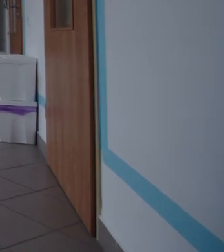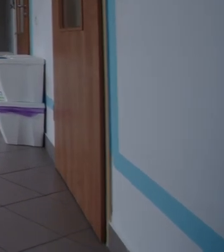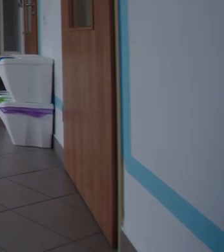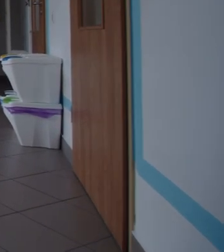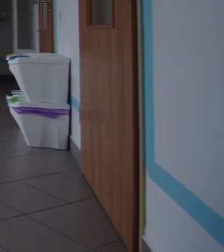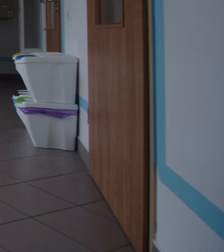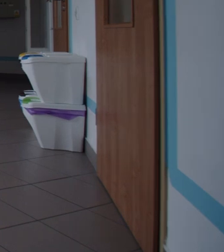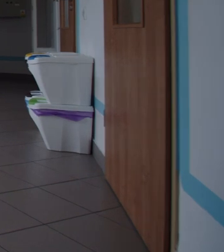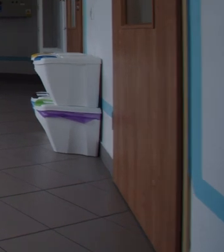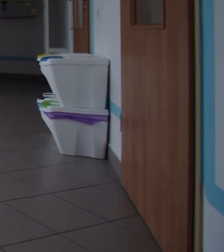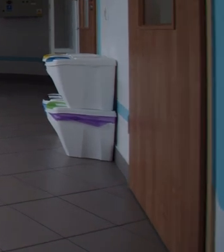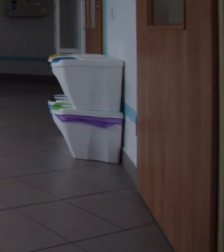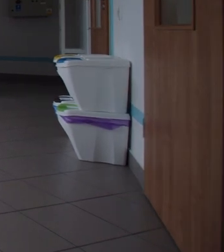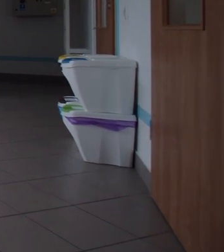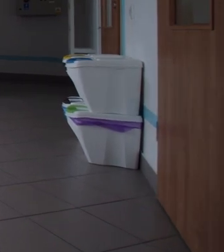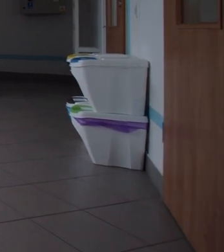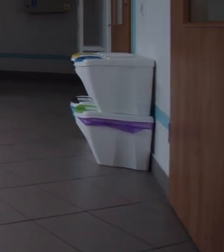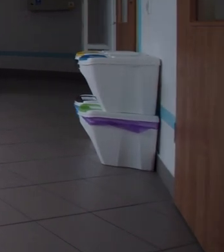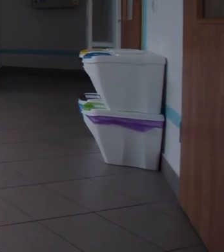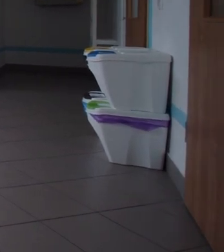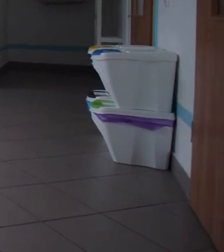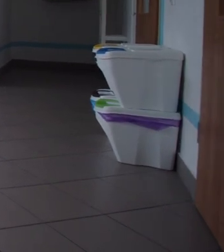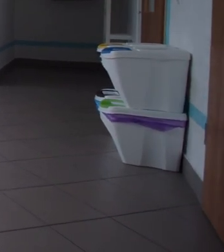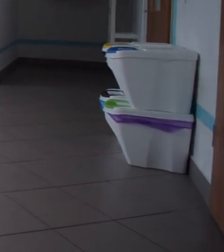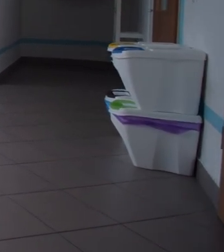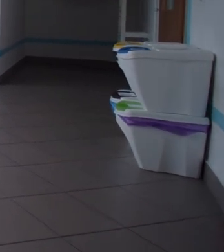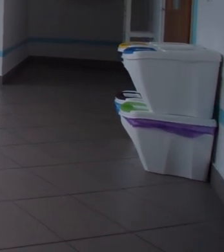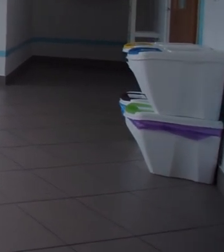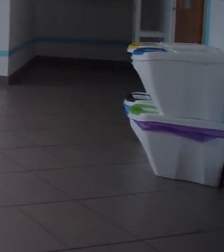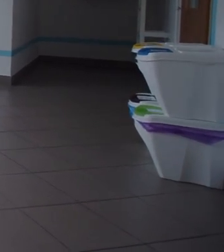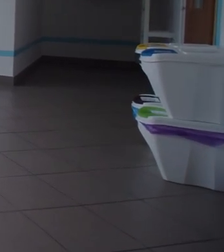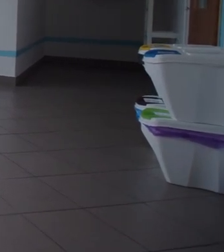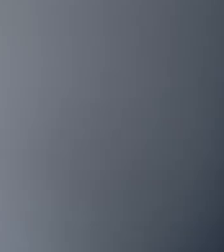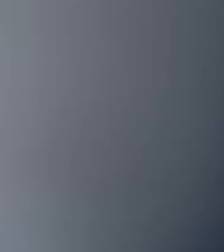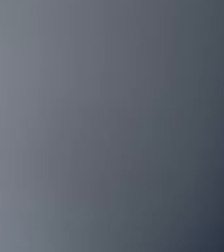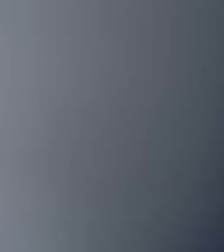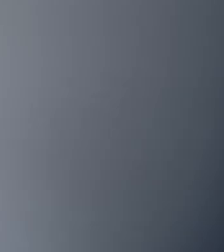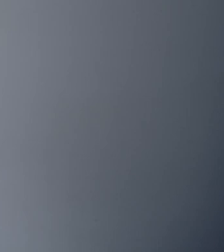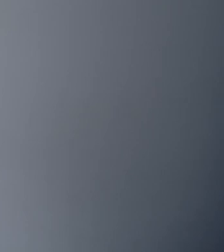po Twojej lewej jest przeszkolona ściana. Przed nią dużo roślin i niebieska kanapa. Po prawej dwie pary drzwi.